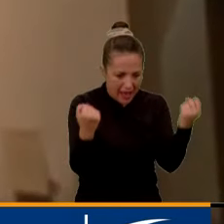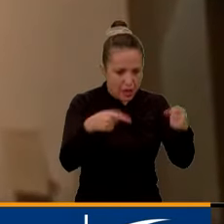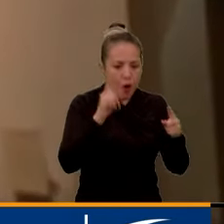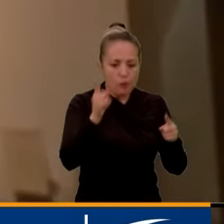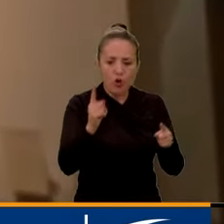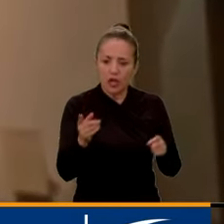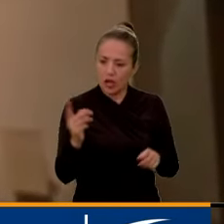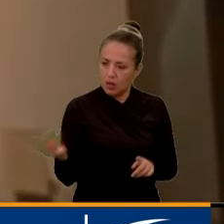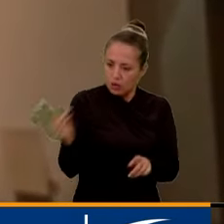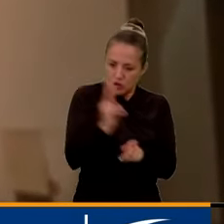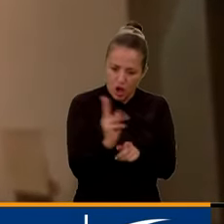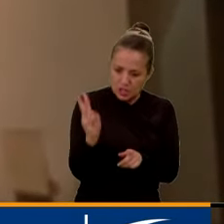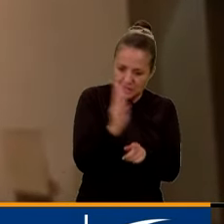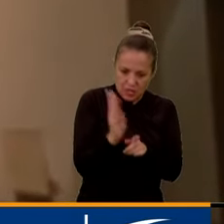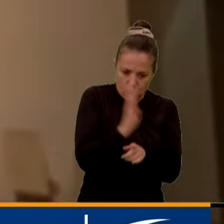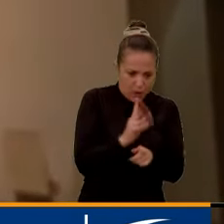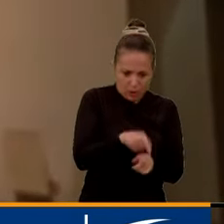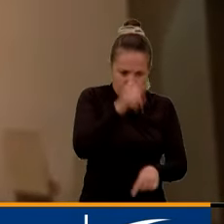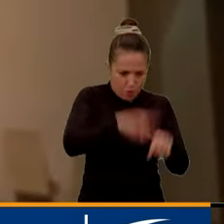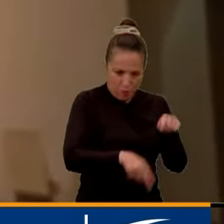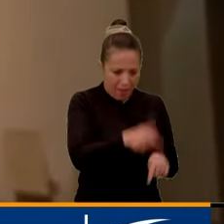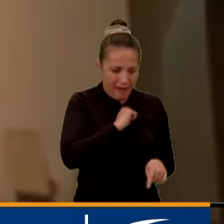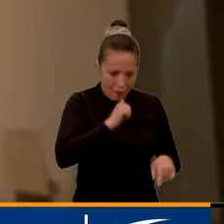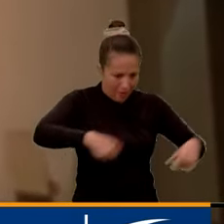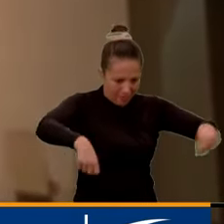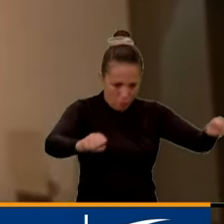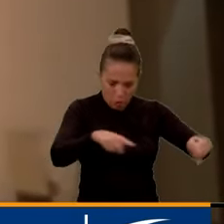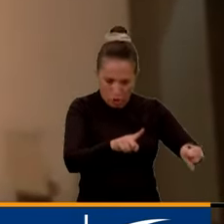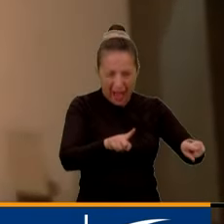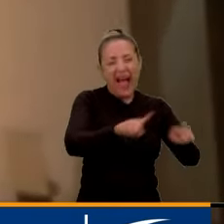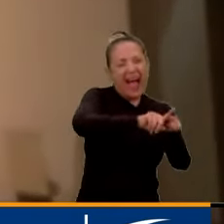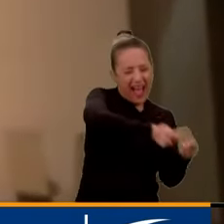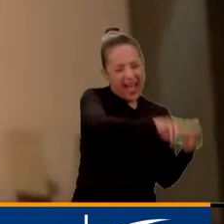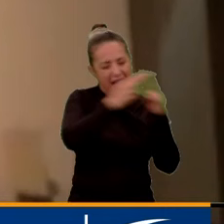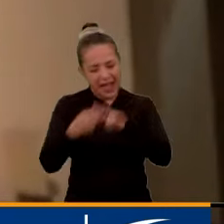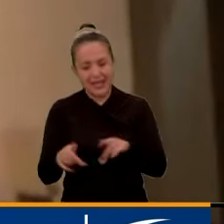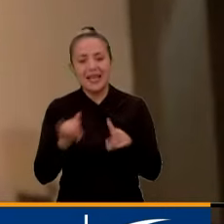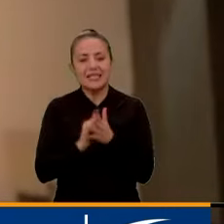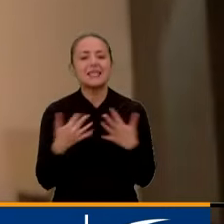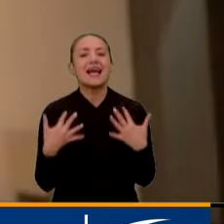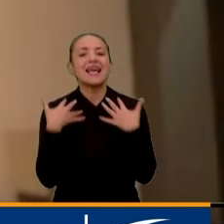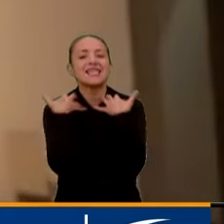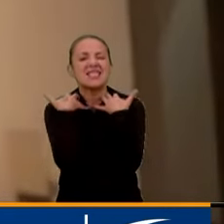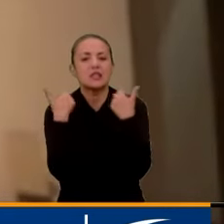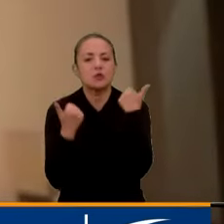dañar otra cosa porque se daña la suspensión, la llantas, los frenos son felices porque le estoy poniendo una sobrecarga